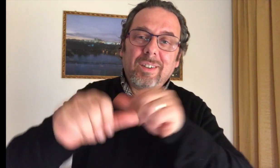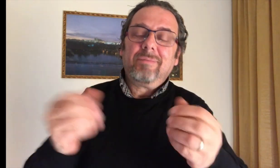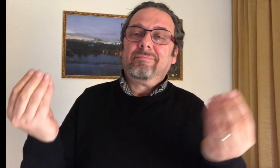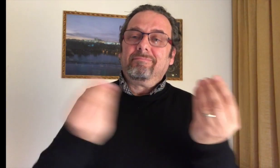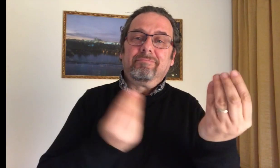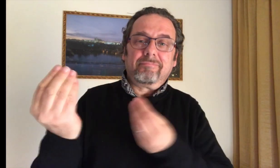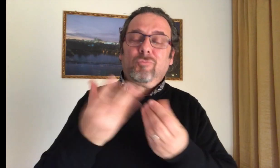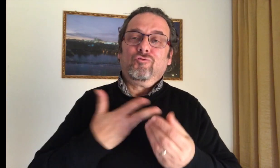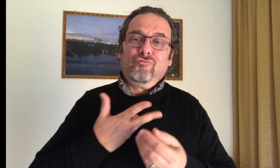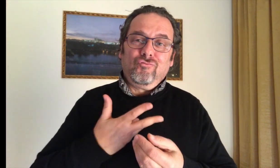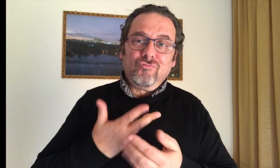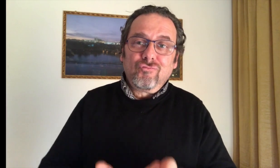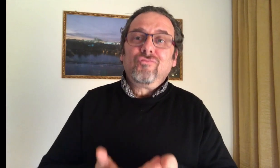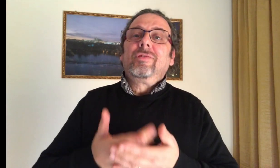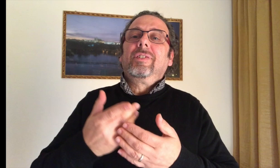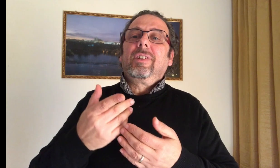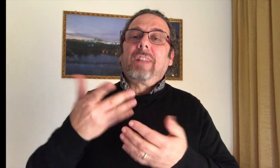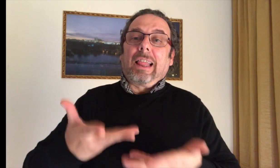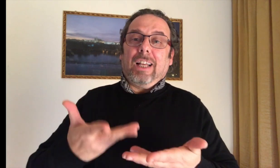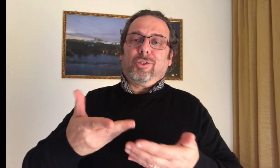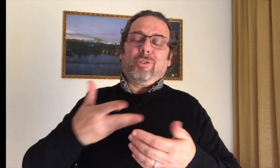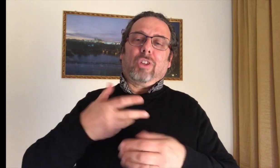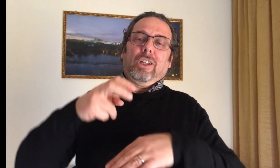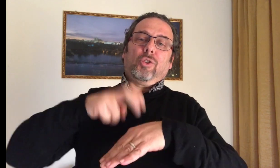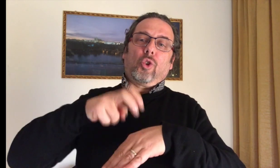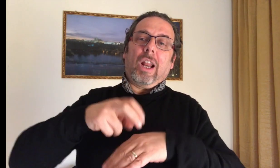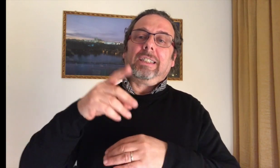storia…(la storia si ripete).Ora ci sono e ci saranno nuove sostituzioni del personale tecnico. Al